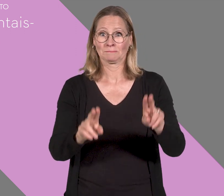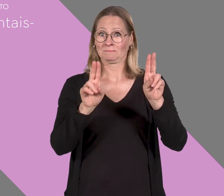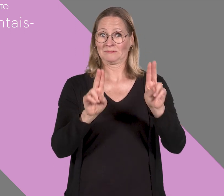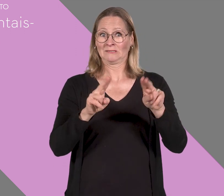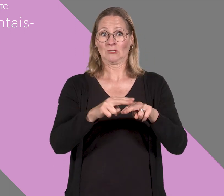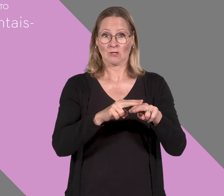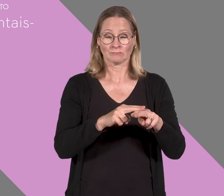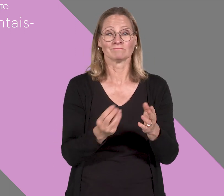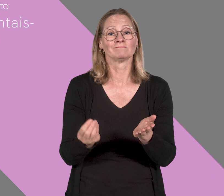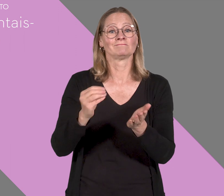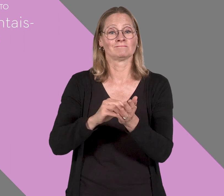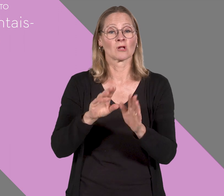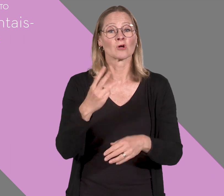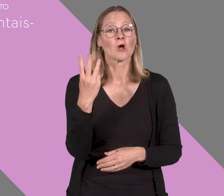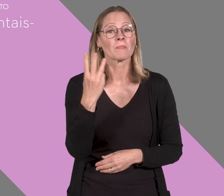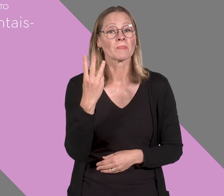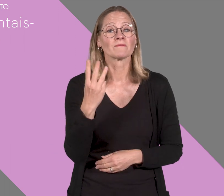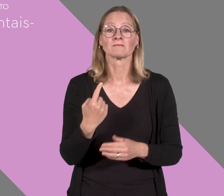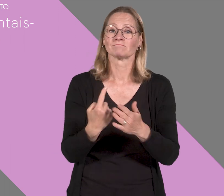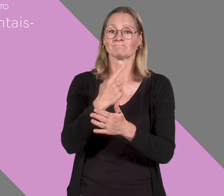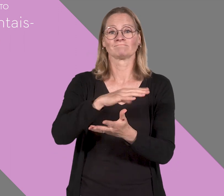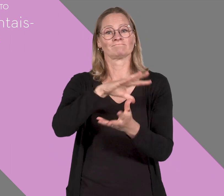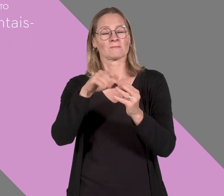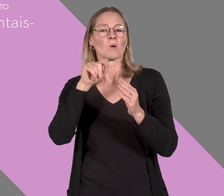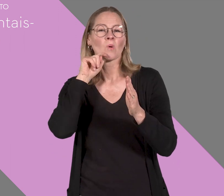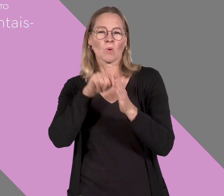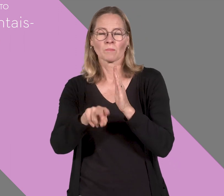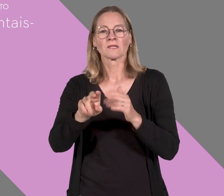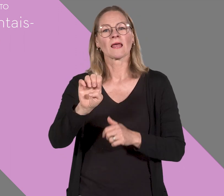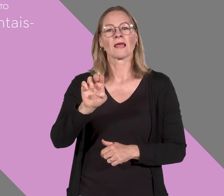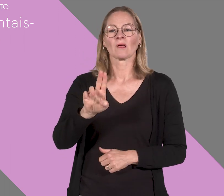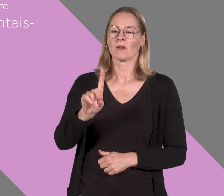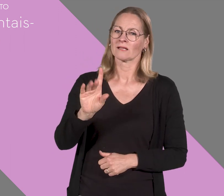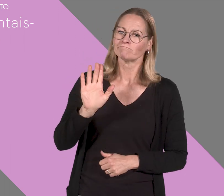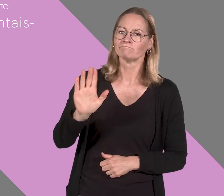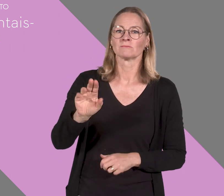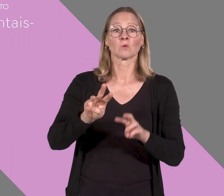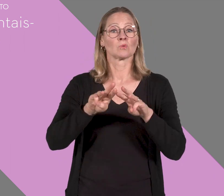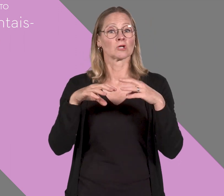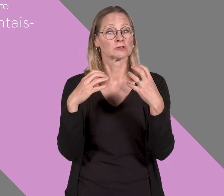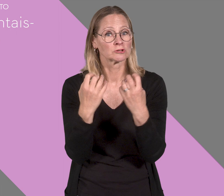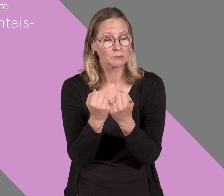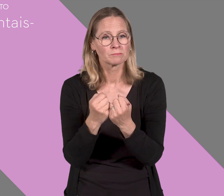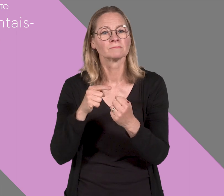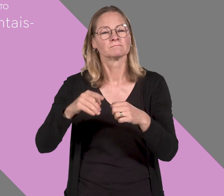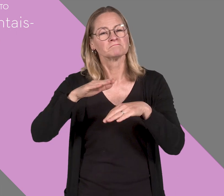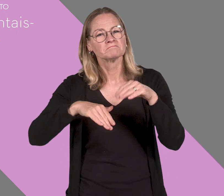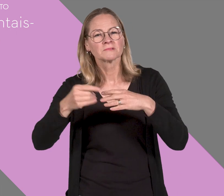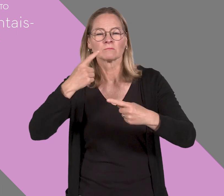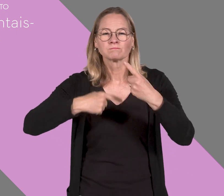Varsinaisen kokouksen lisäksi kolmipäiväiseen tapahtumaan - kuului EUD workshop, jossa käsiteltiin muun muassa -